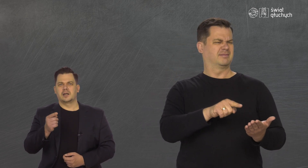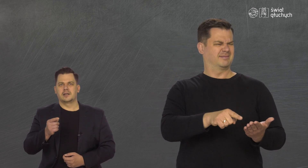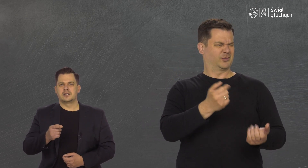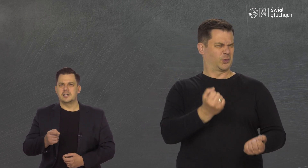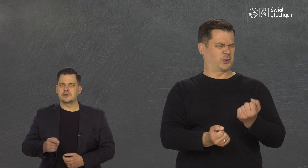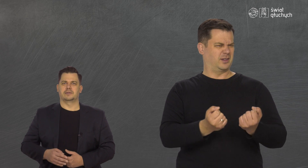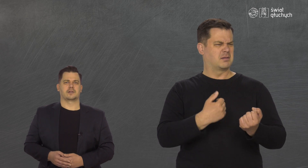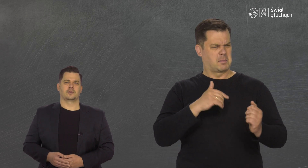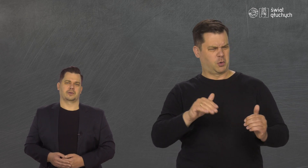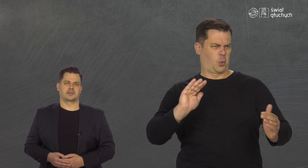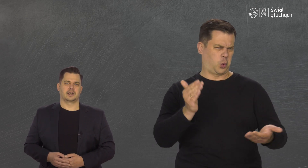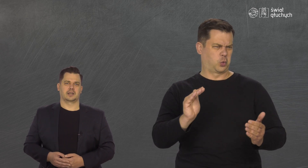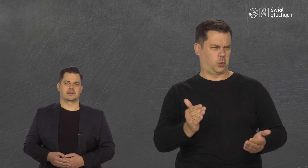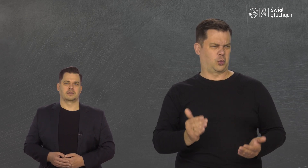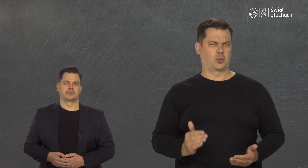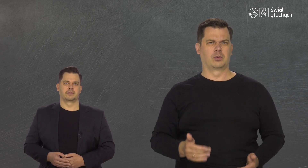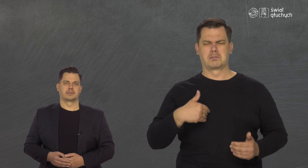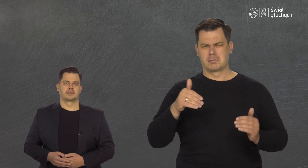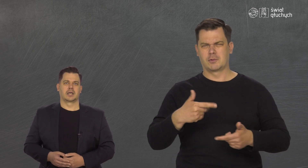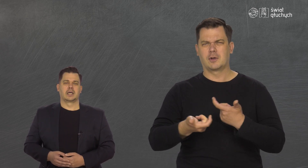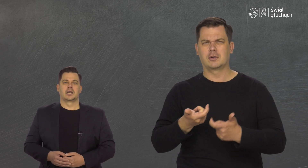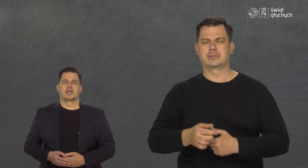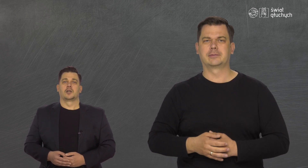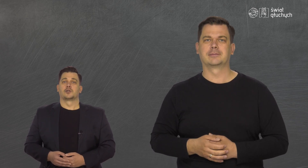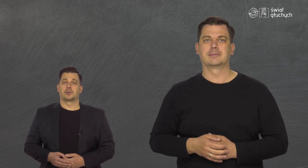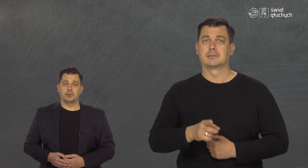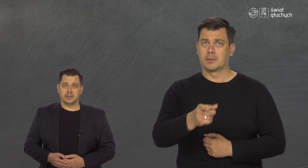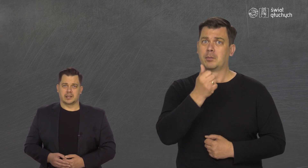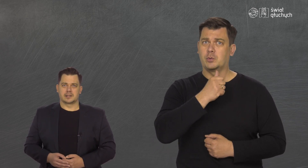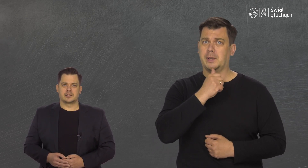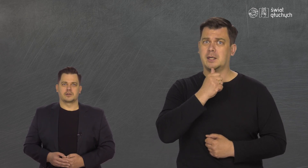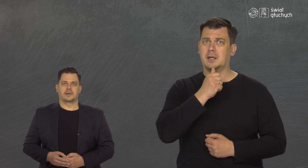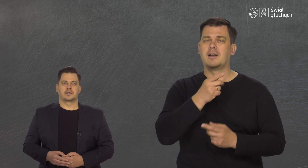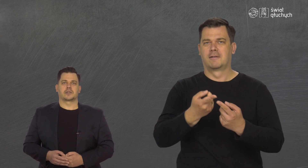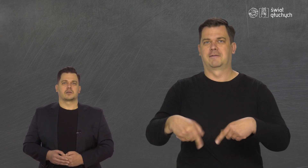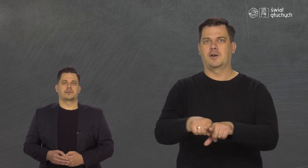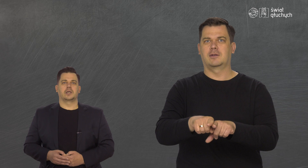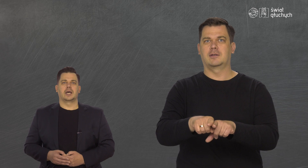na jeszcze większe uproszczenie tekstu. Spróbujmy teraz zastosować te wskazówki